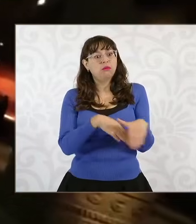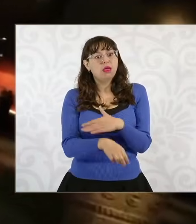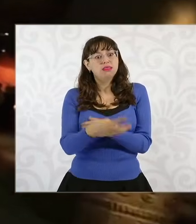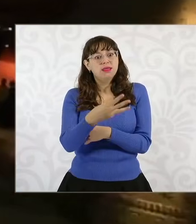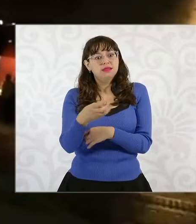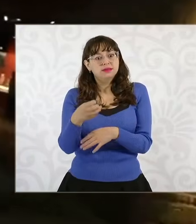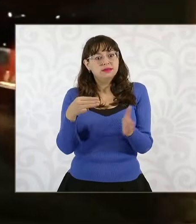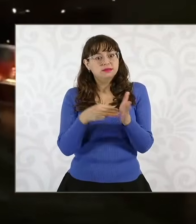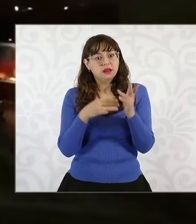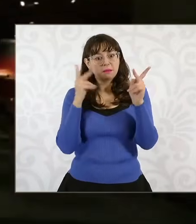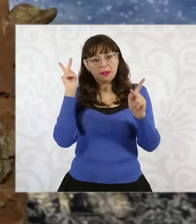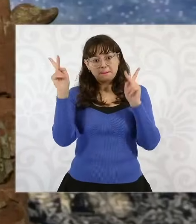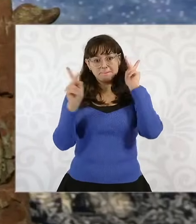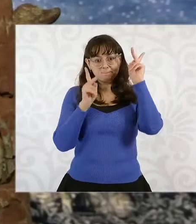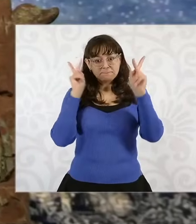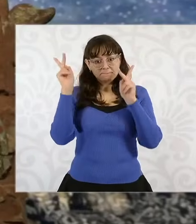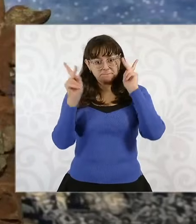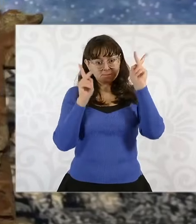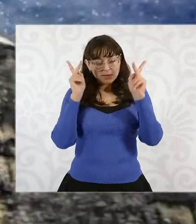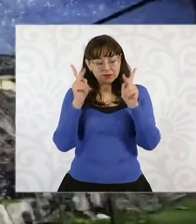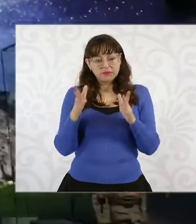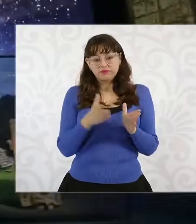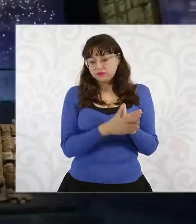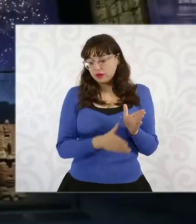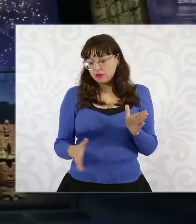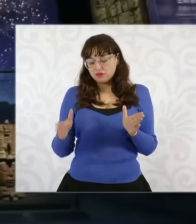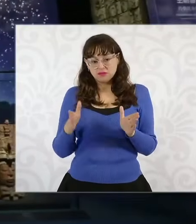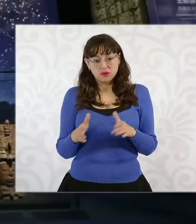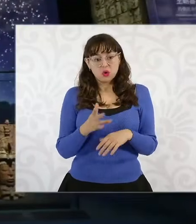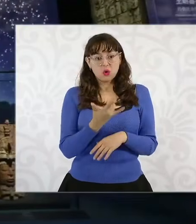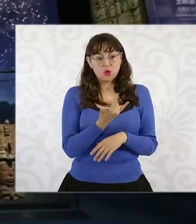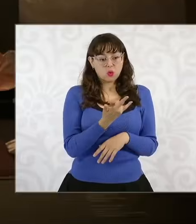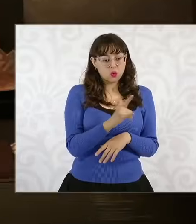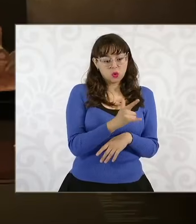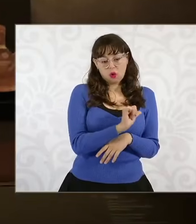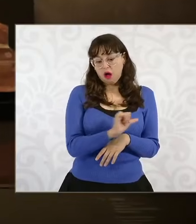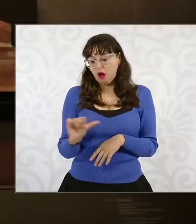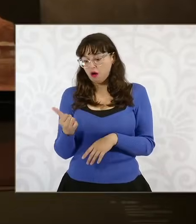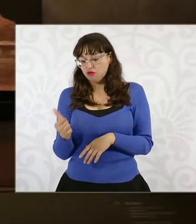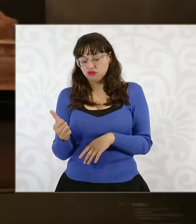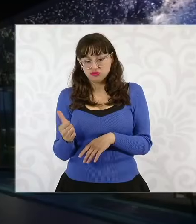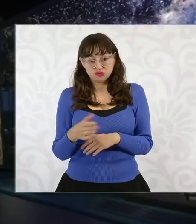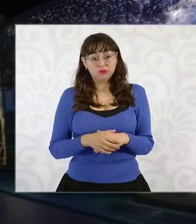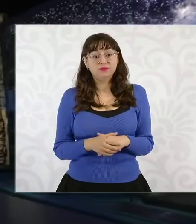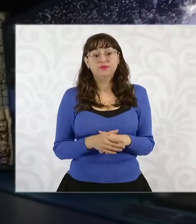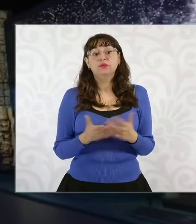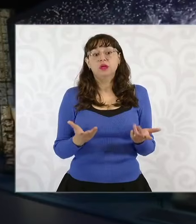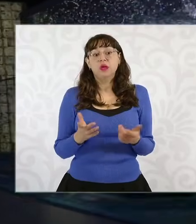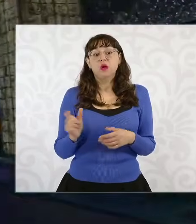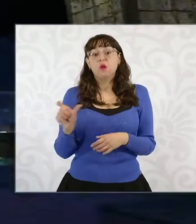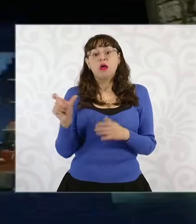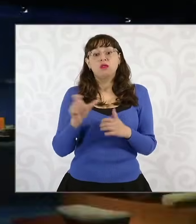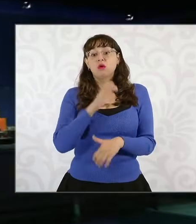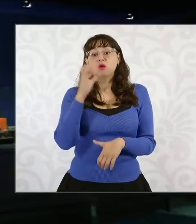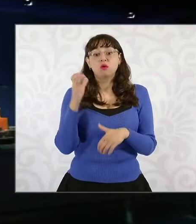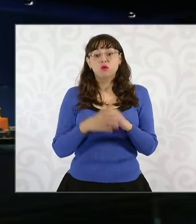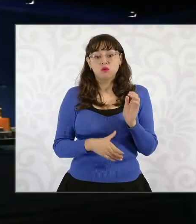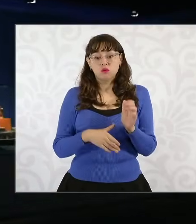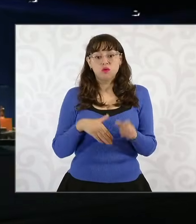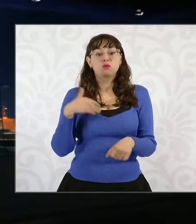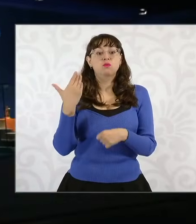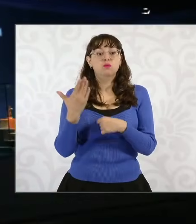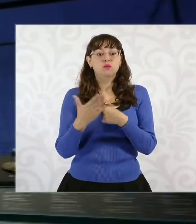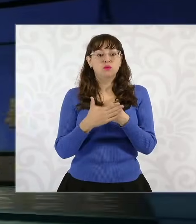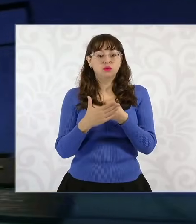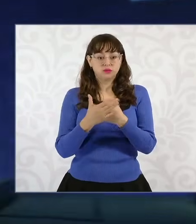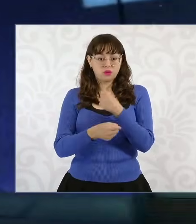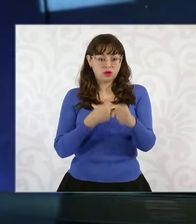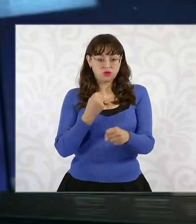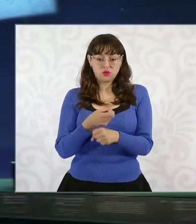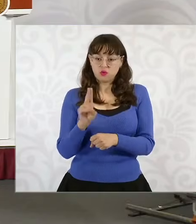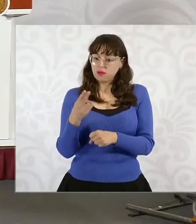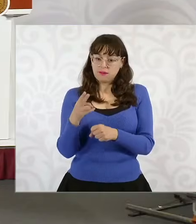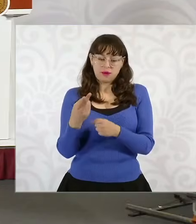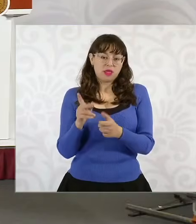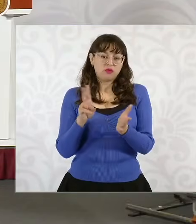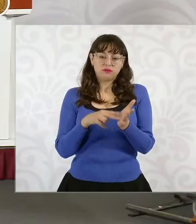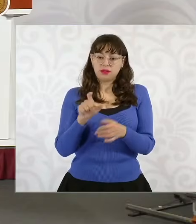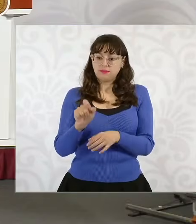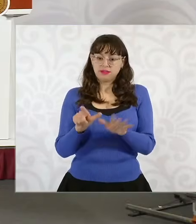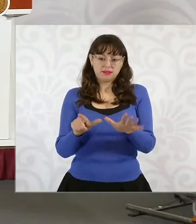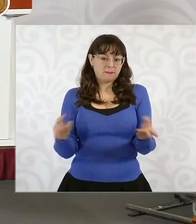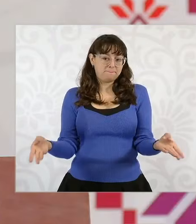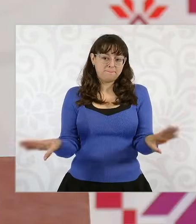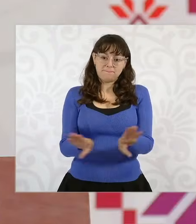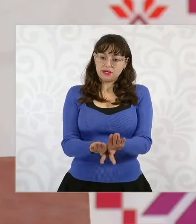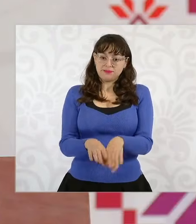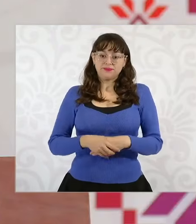visitantes a lo que va de agosto del 2026 y esta exposición cerrará en noviembre de el año 2027